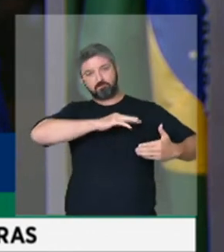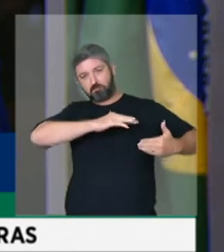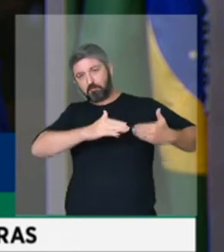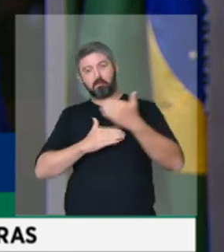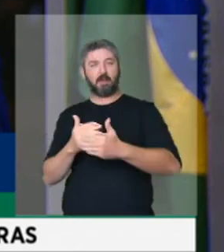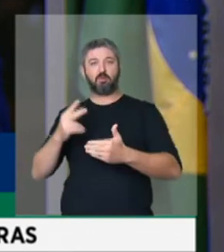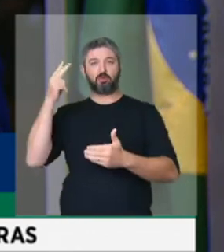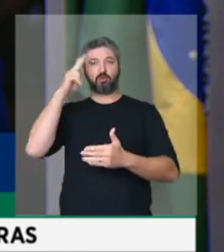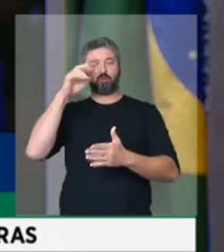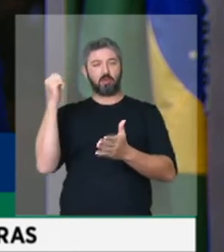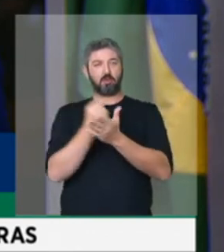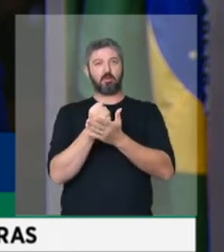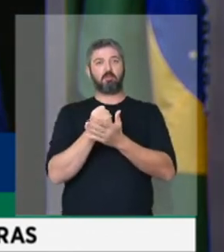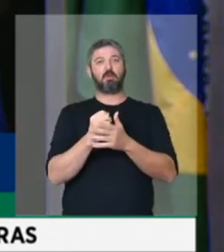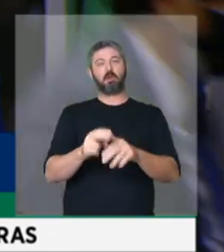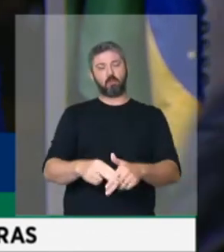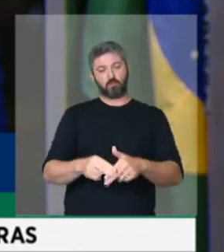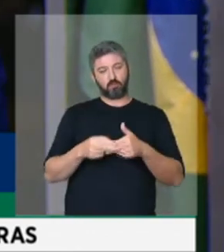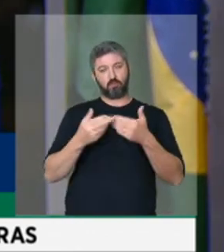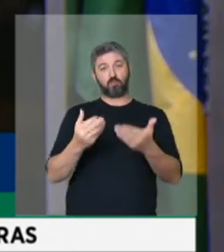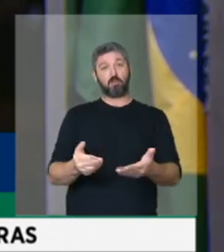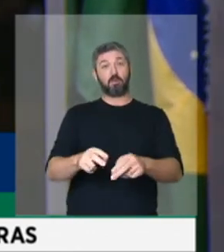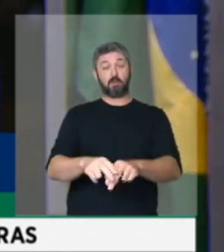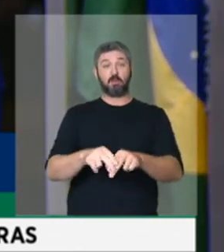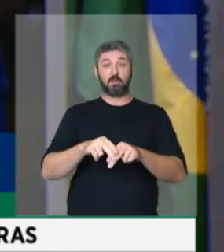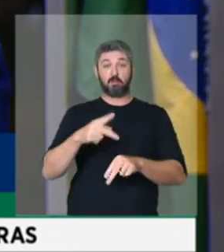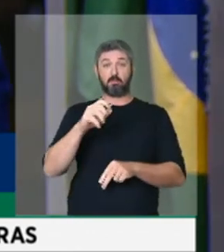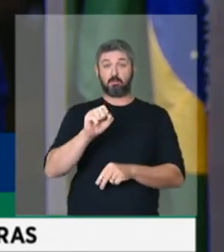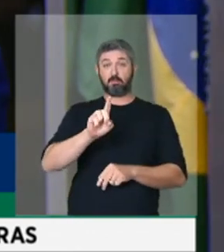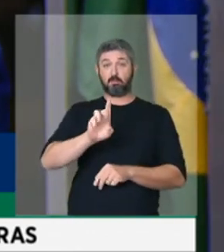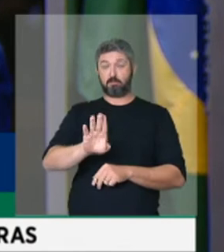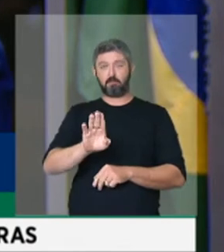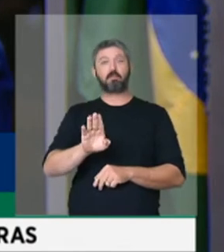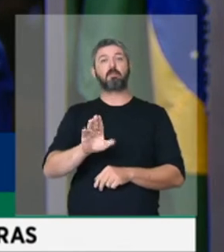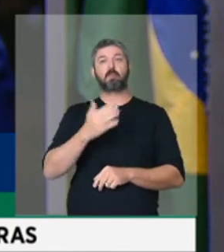QUE BENEFICIAM O CONSUMIDOR, QUE BENEFICIAM O MEIO AMBIENTE, BENEFICIAM OS FUNCIONÁRIOS, ENFIM, QUE